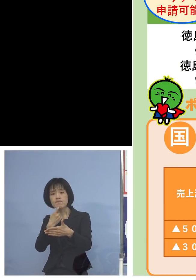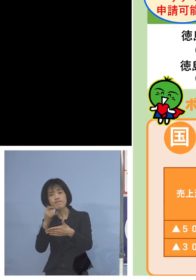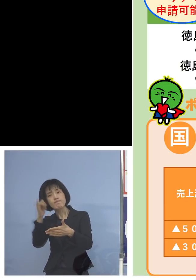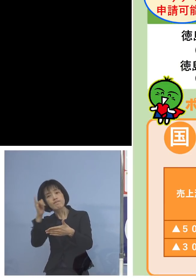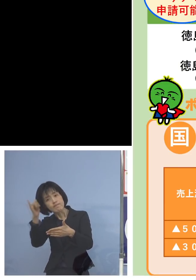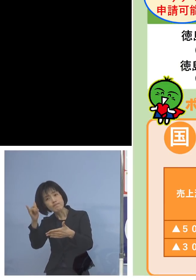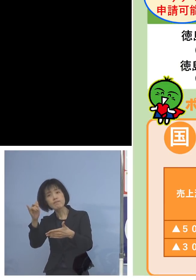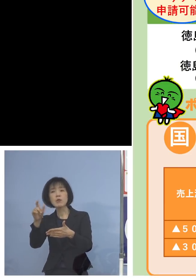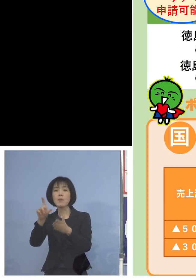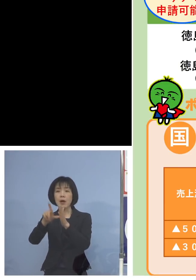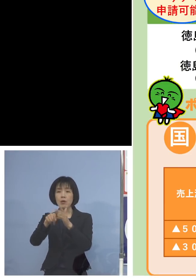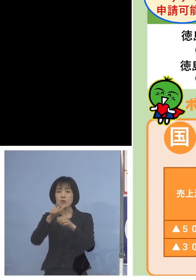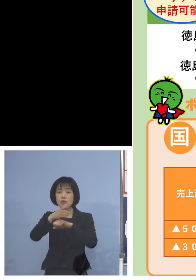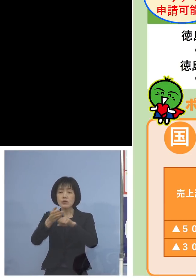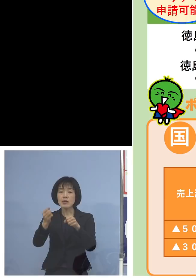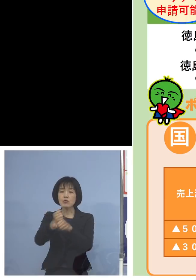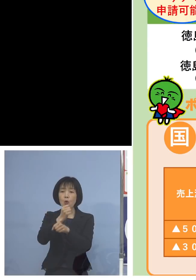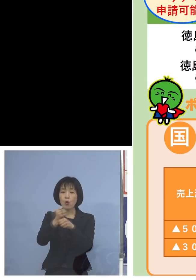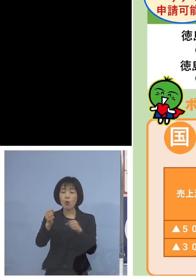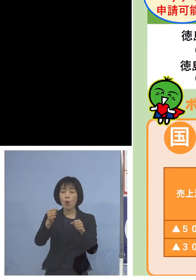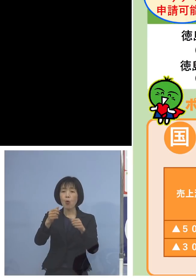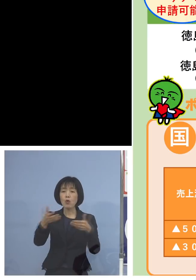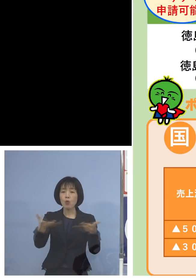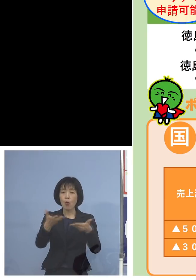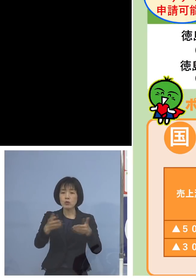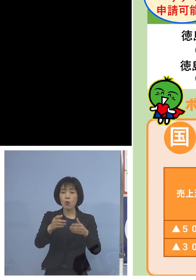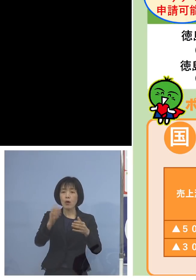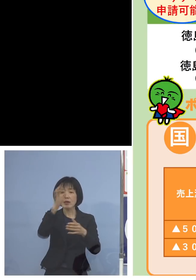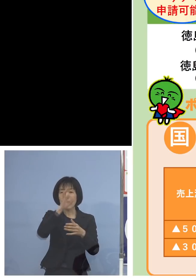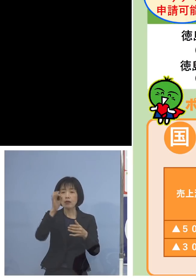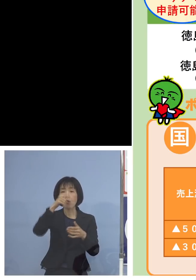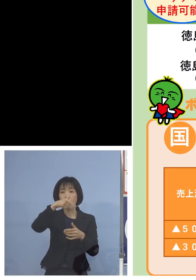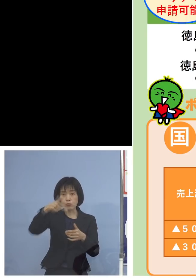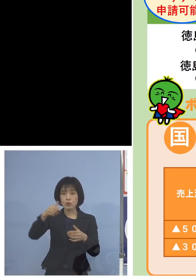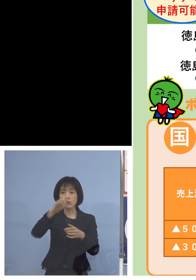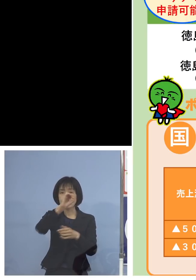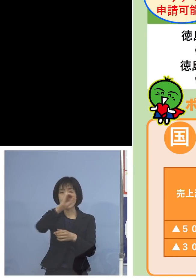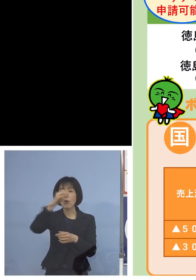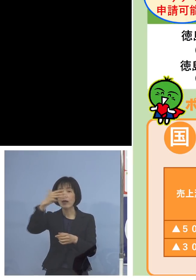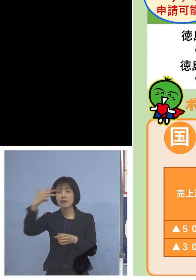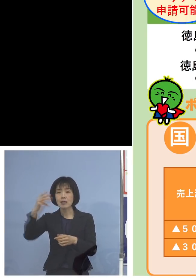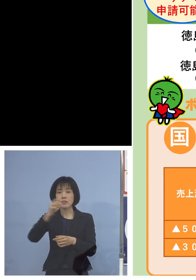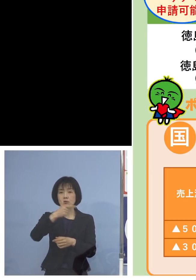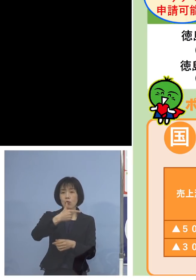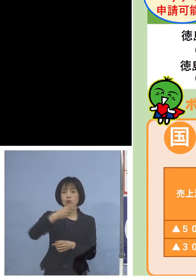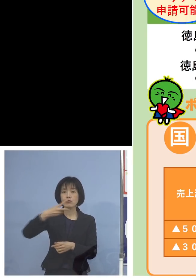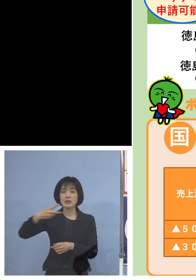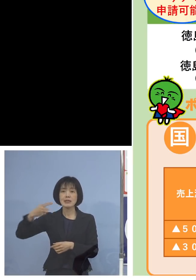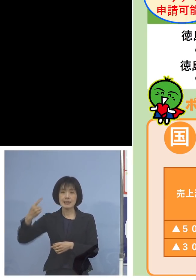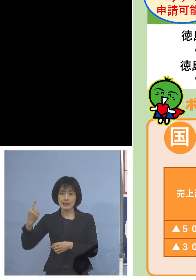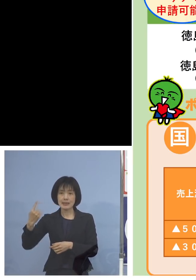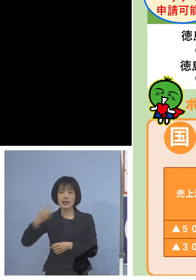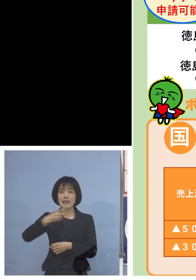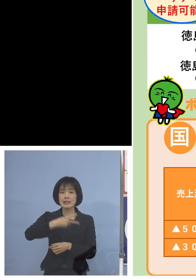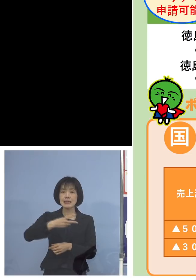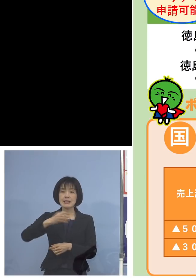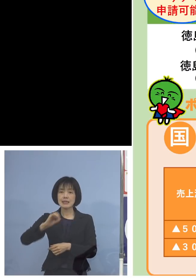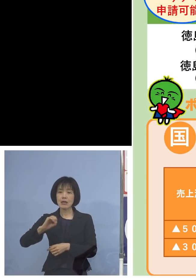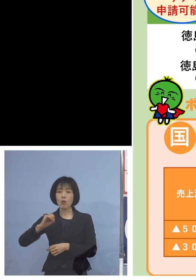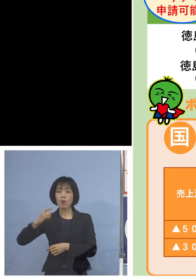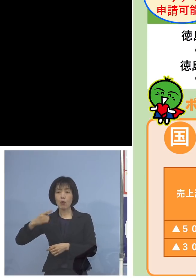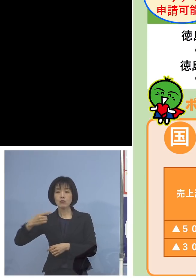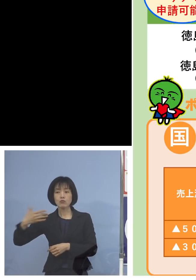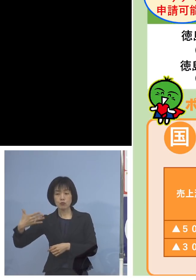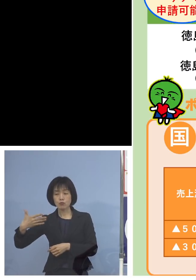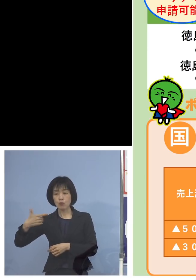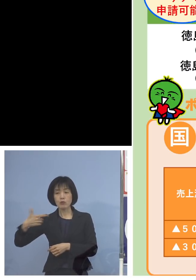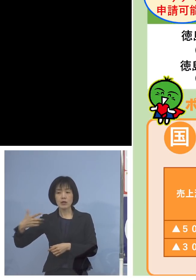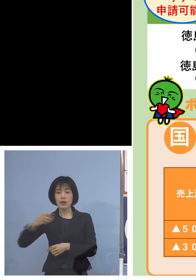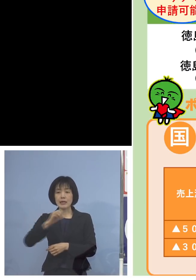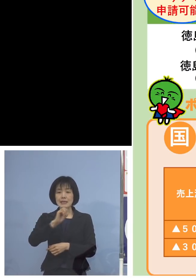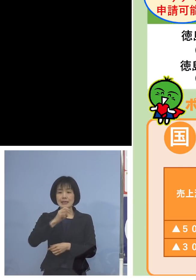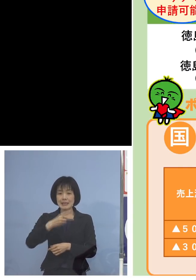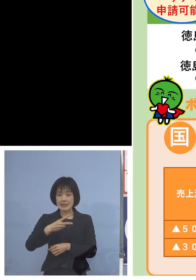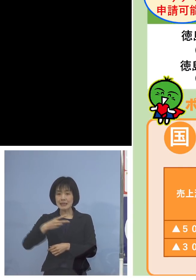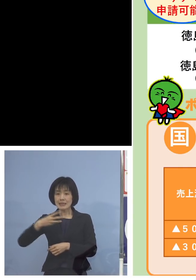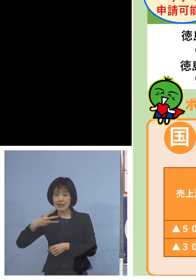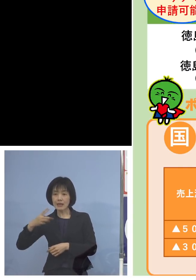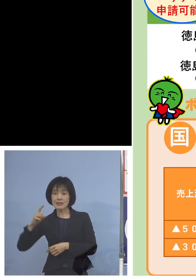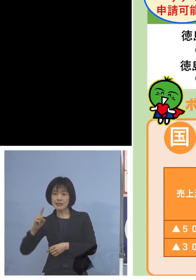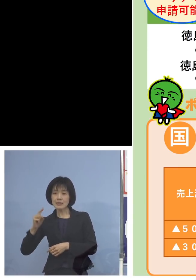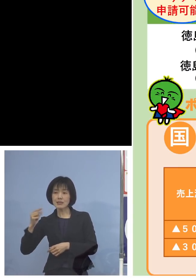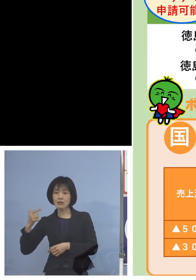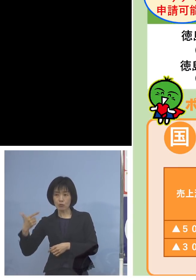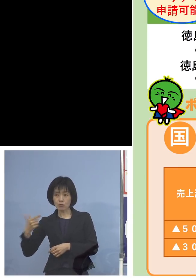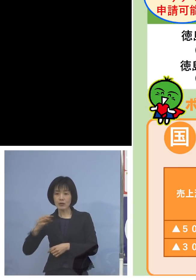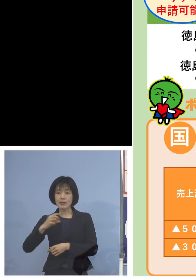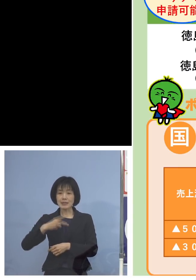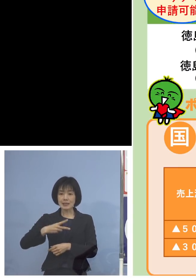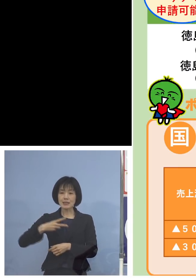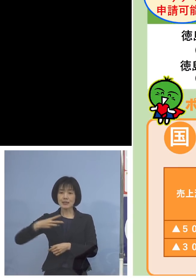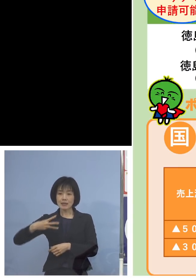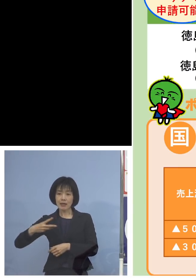徳島県商工労働観光部 088‐621‐2069、2316、2320